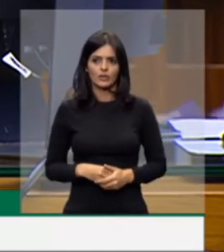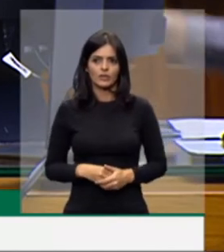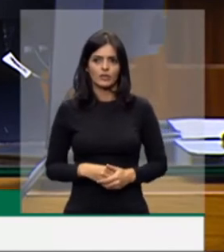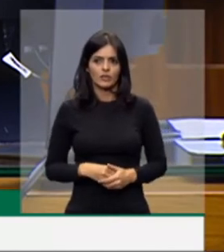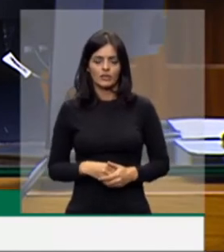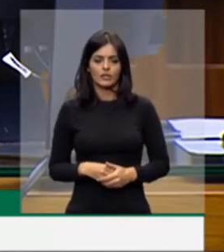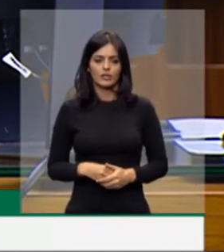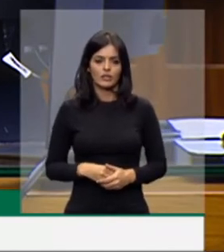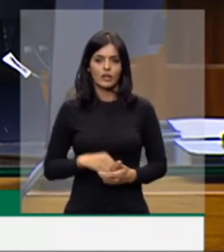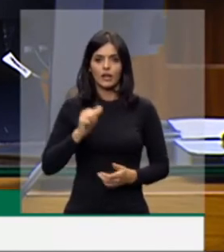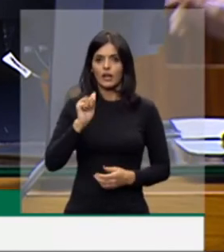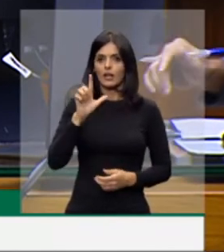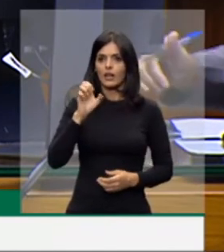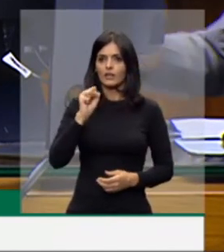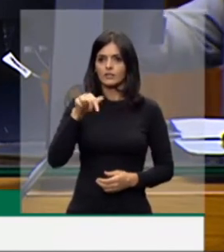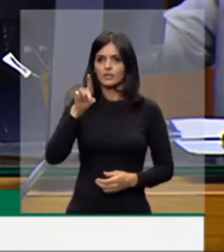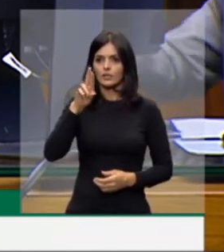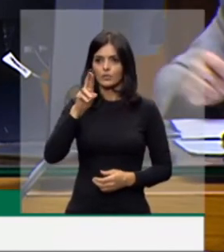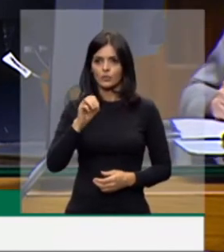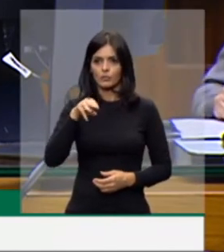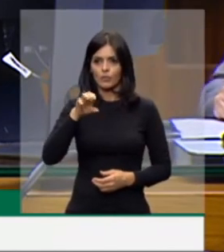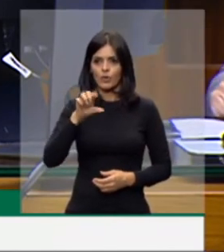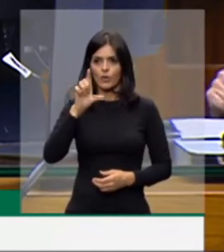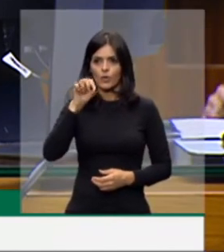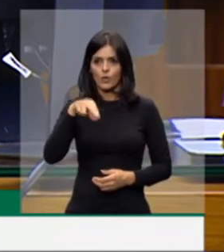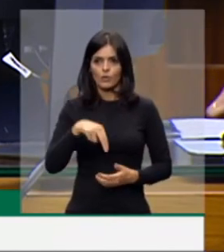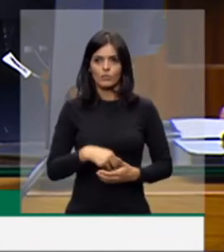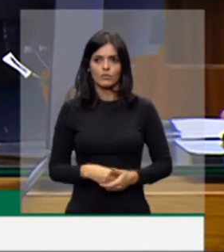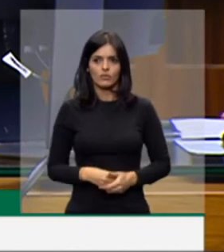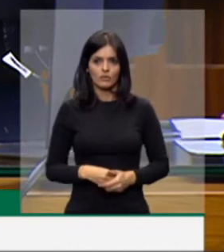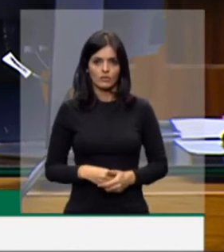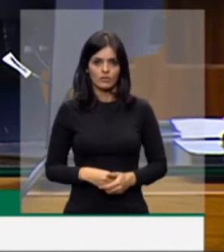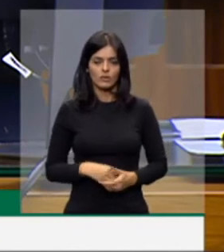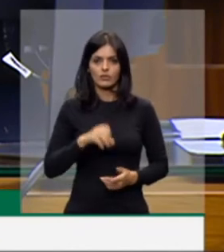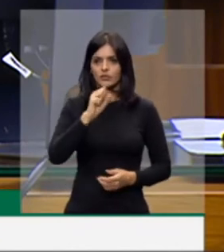PELOS SEUS 50 ANOS. -- [PRESIDENTE]: OBRIGADO ZÉ NETO. A FAVOR PARA ENCAMINHAR, DEPUTADO